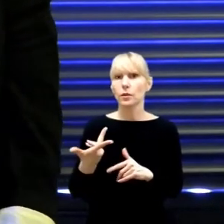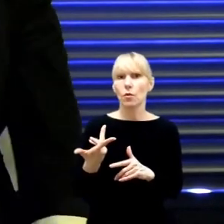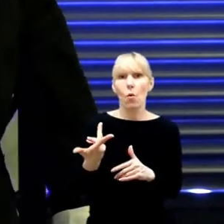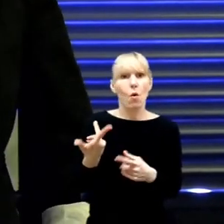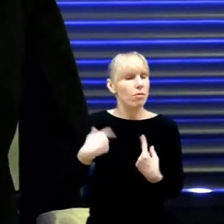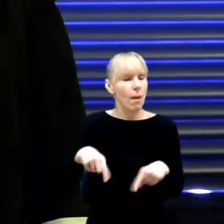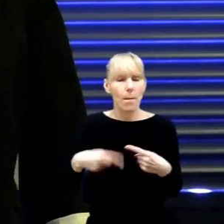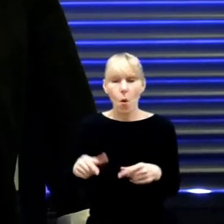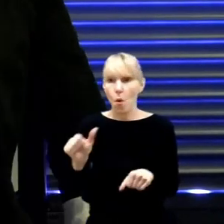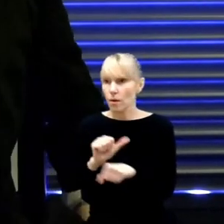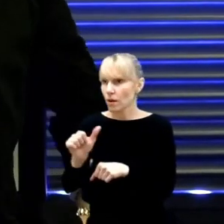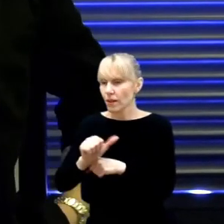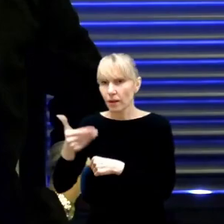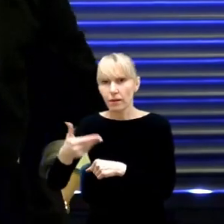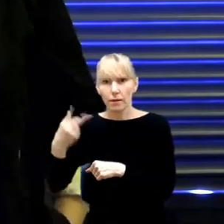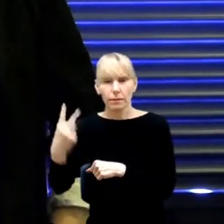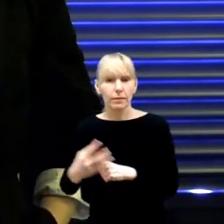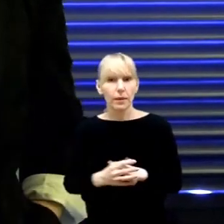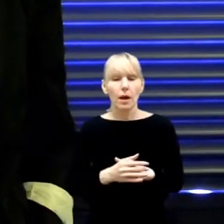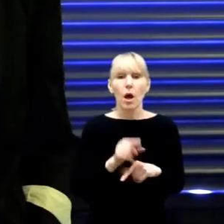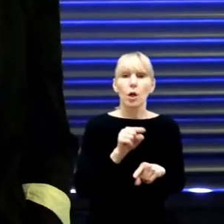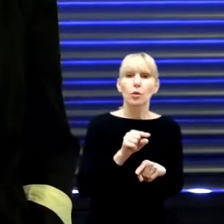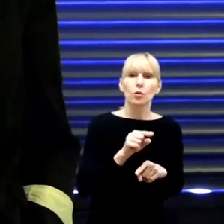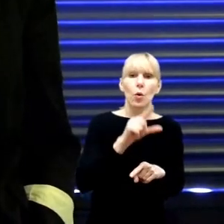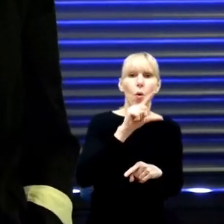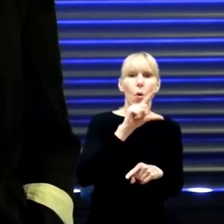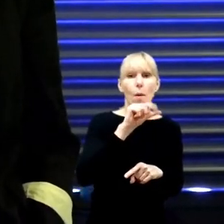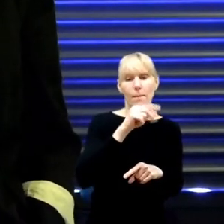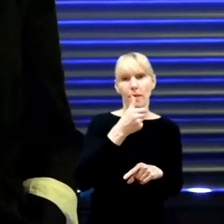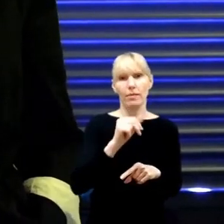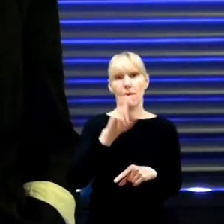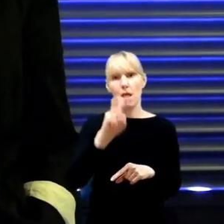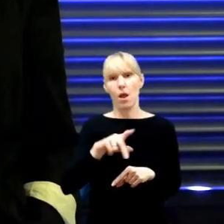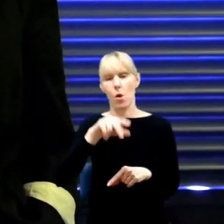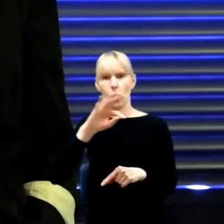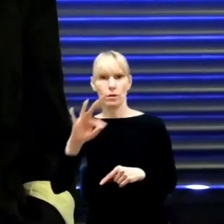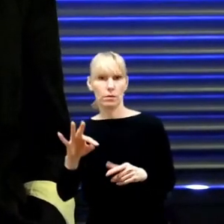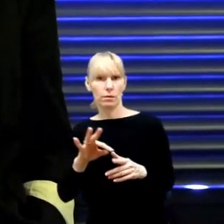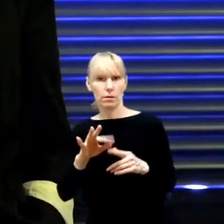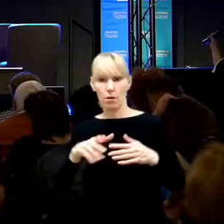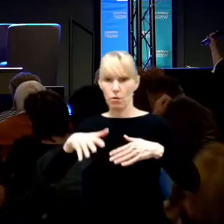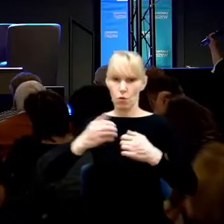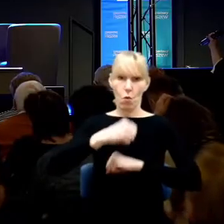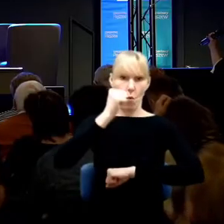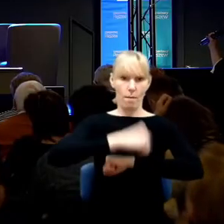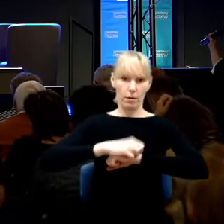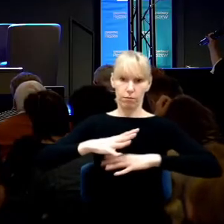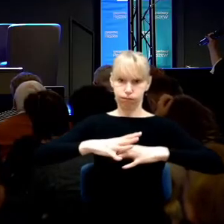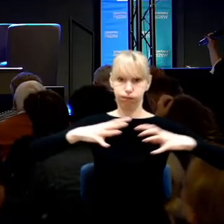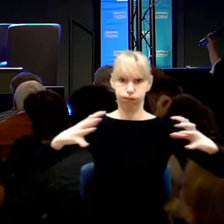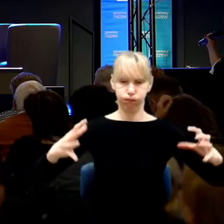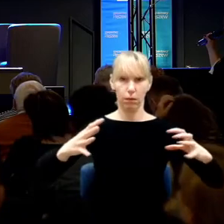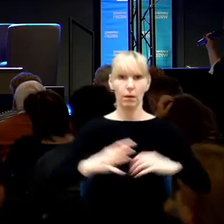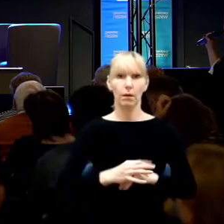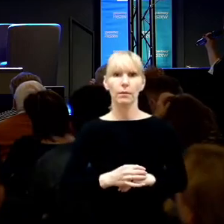Tak. 70 metrów, penthouse z tarasem. Tu akurat staramy się kłaść nacisk na to, że okej, to mieszkanictwo komunalne,